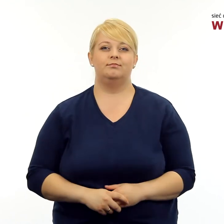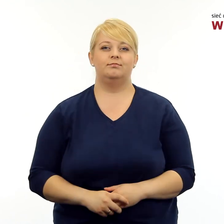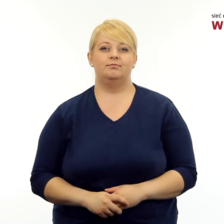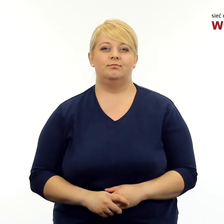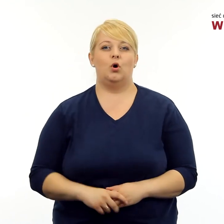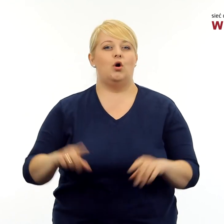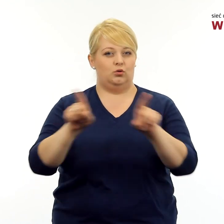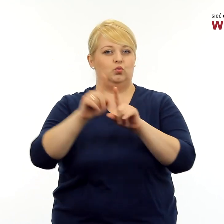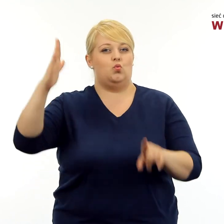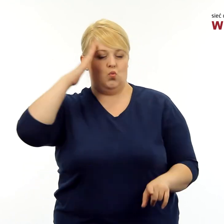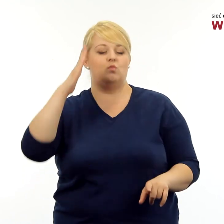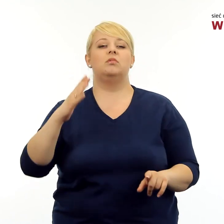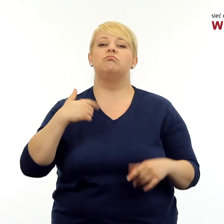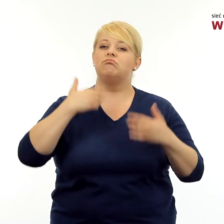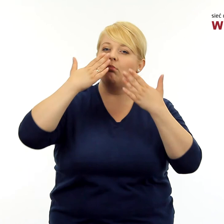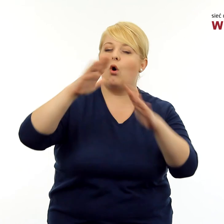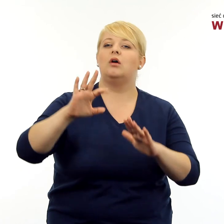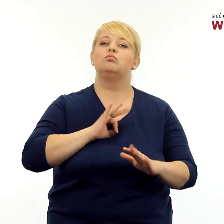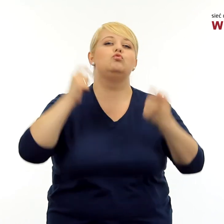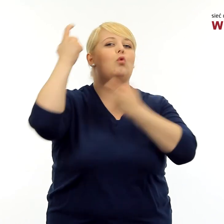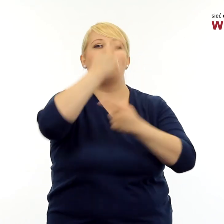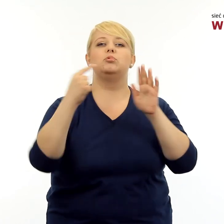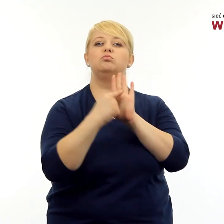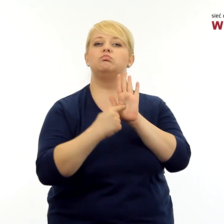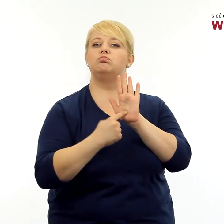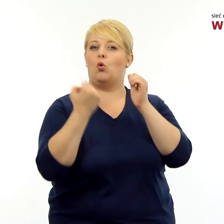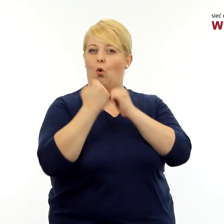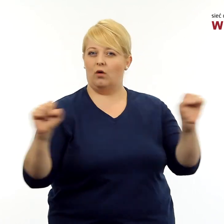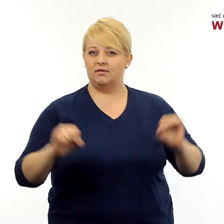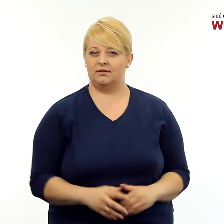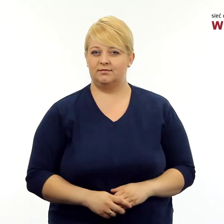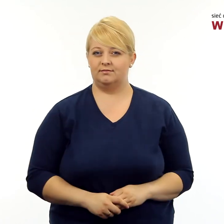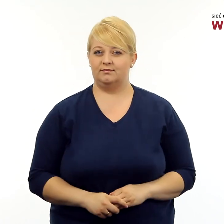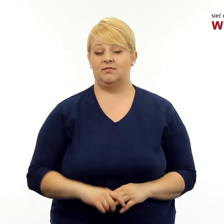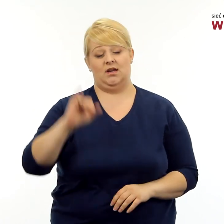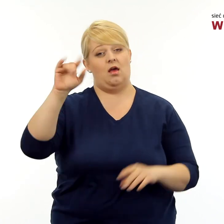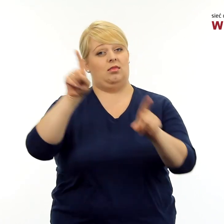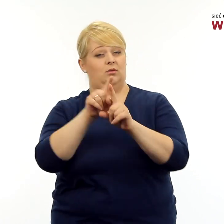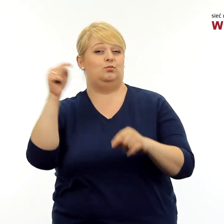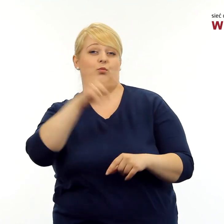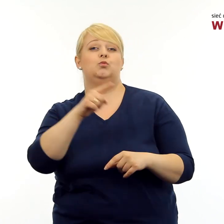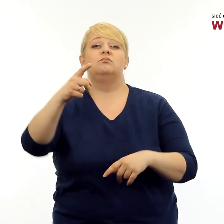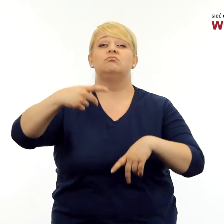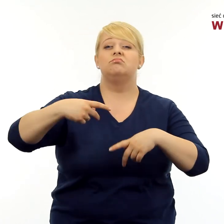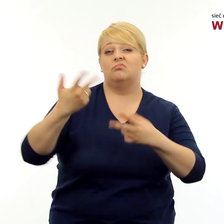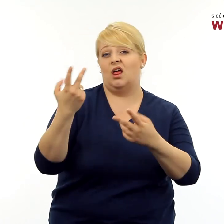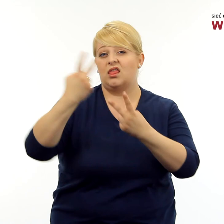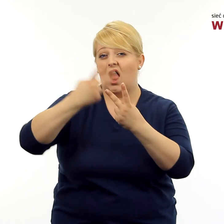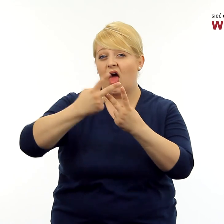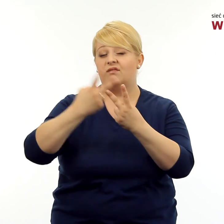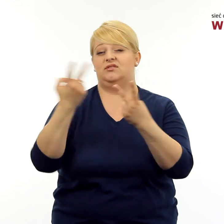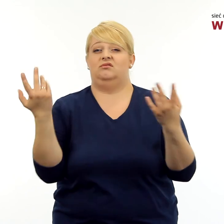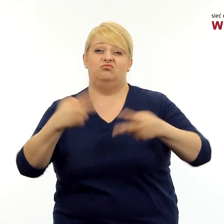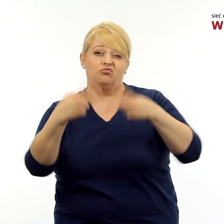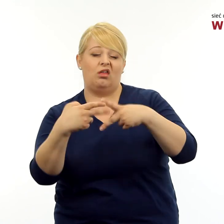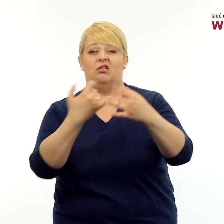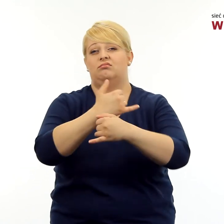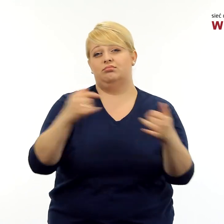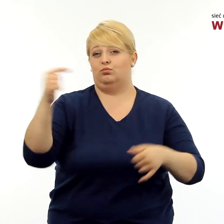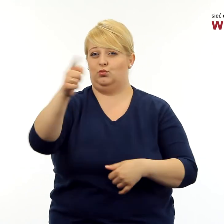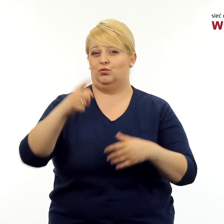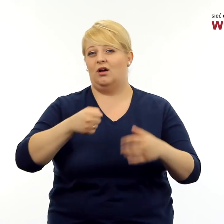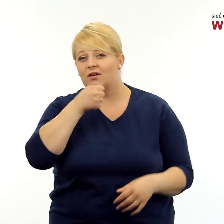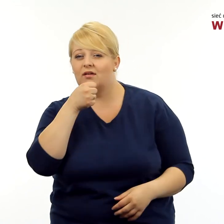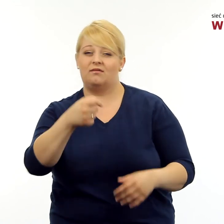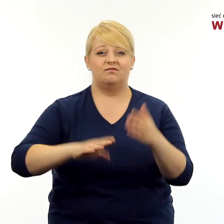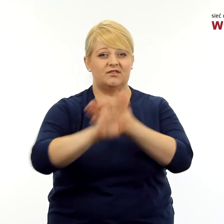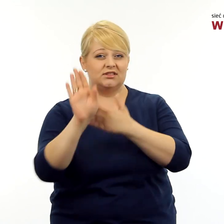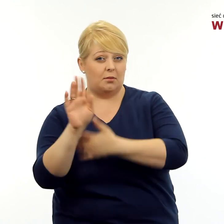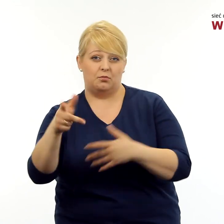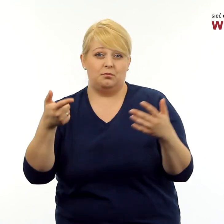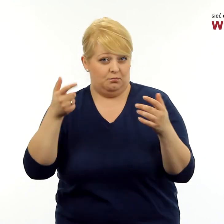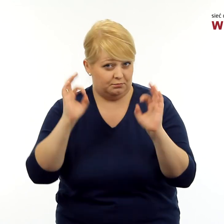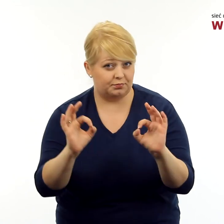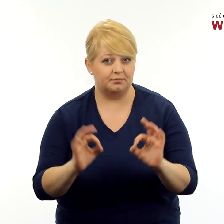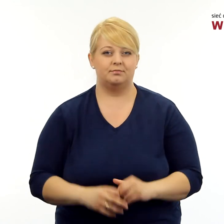prezentować swój punkt widzenia i występować w mediach.